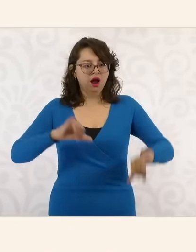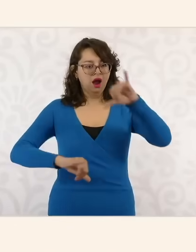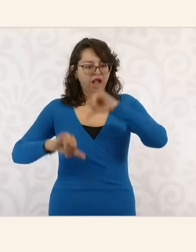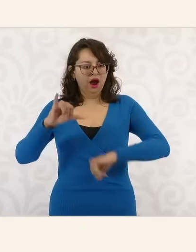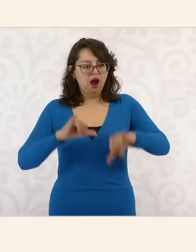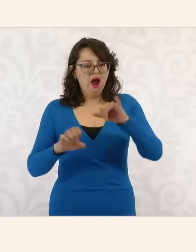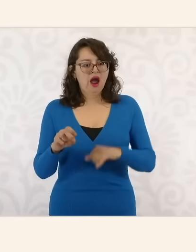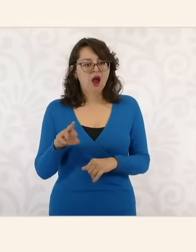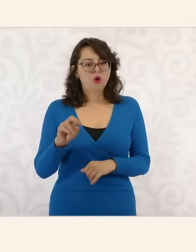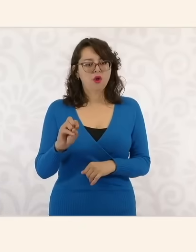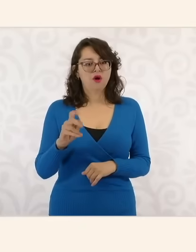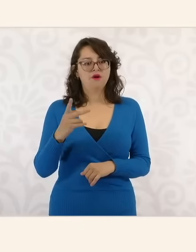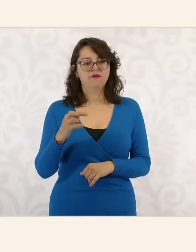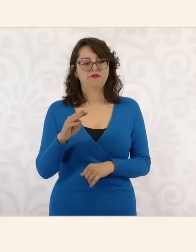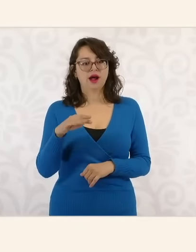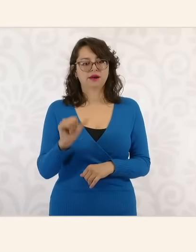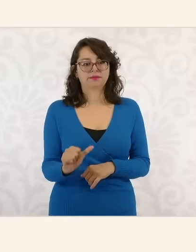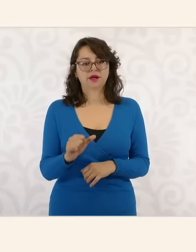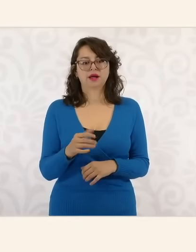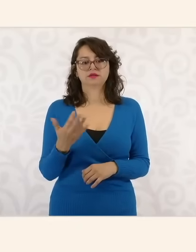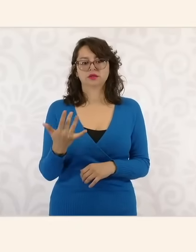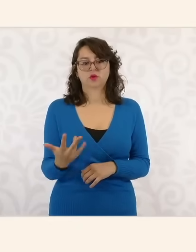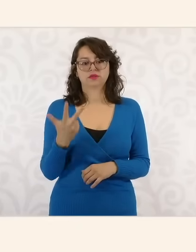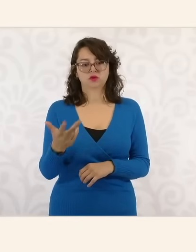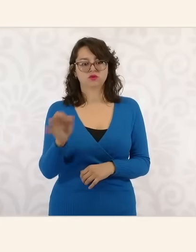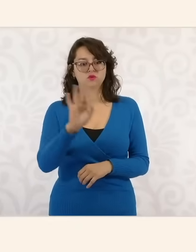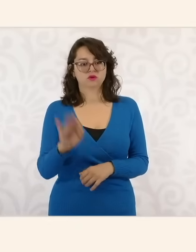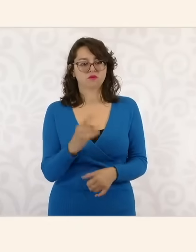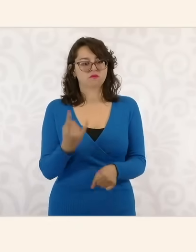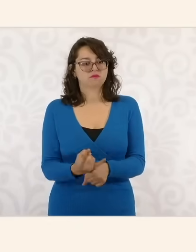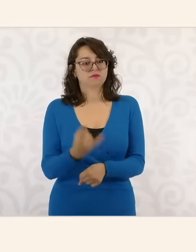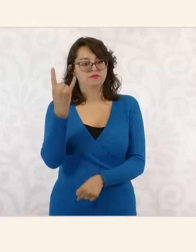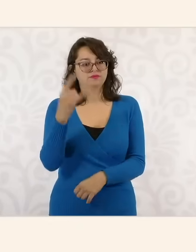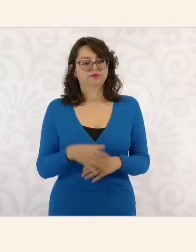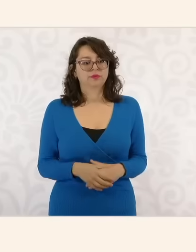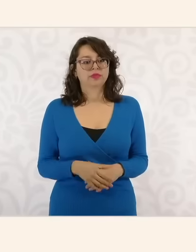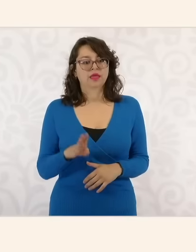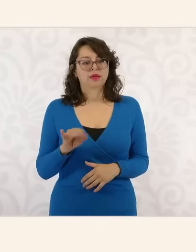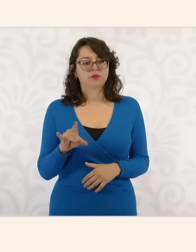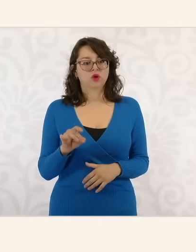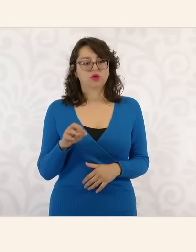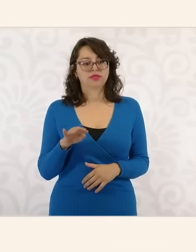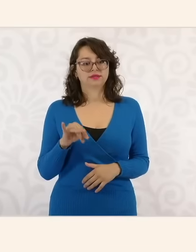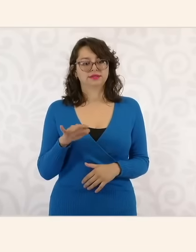58% en cumplimiento. Equipos de biomedicina de México, 57% en cumplimiento. Proveedora,